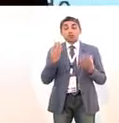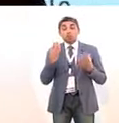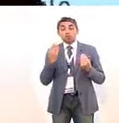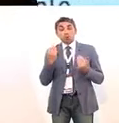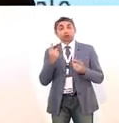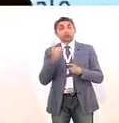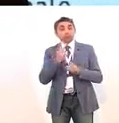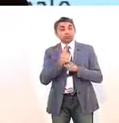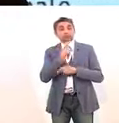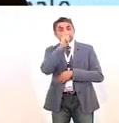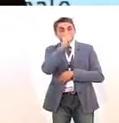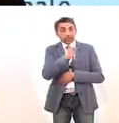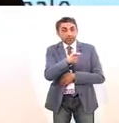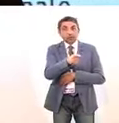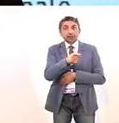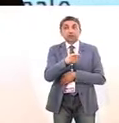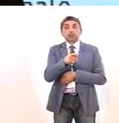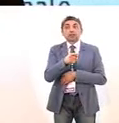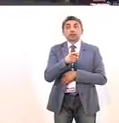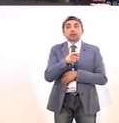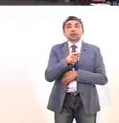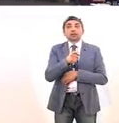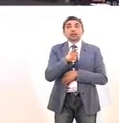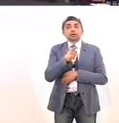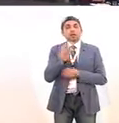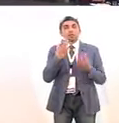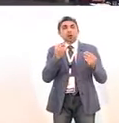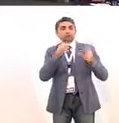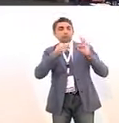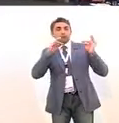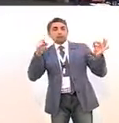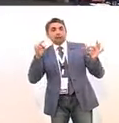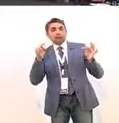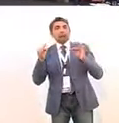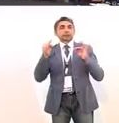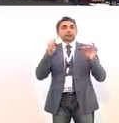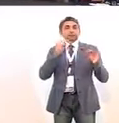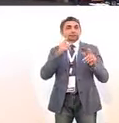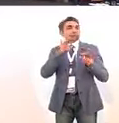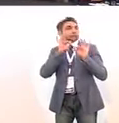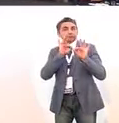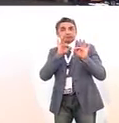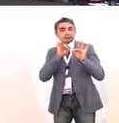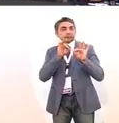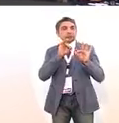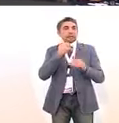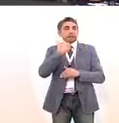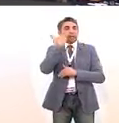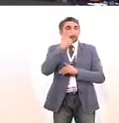molto sono stati rivolti epiteti inguardabili e ingiuriosi. Io non sono d’accordo con